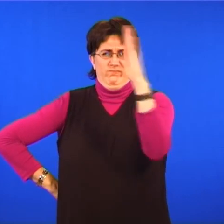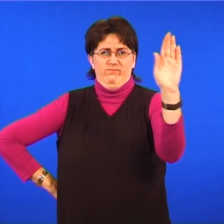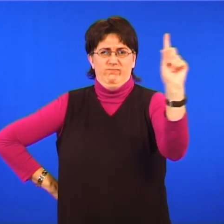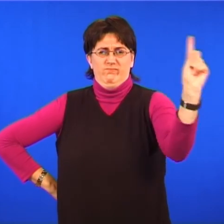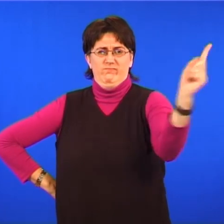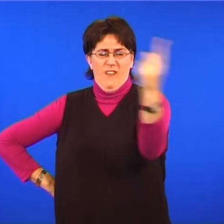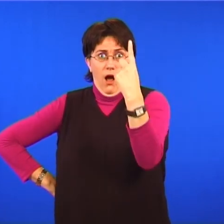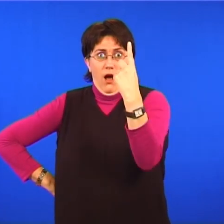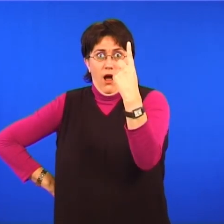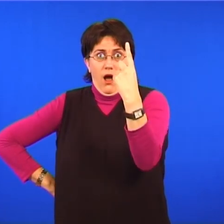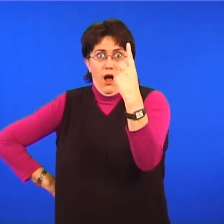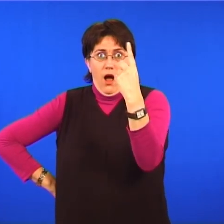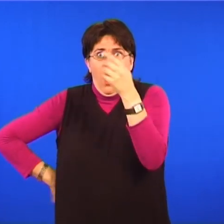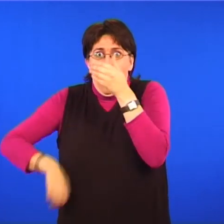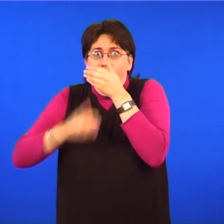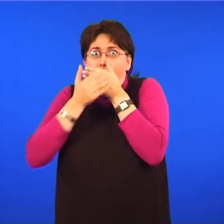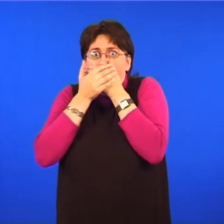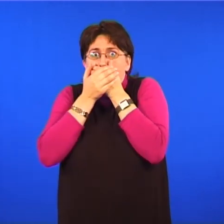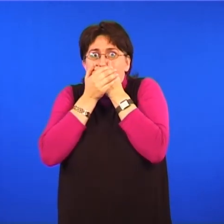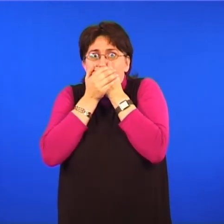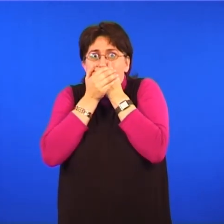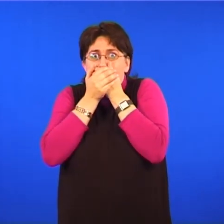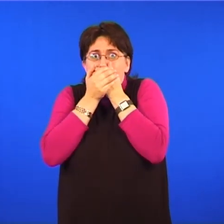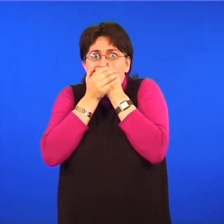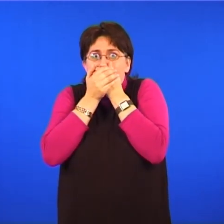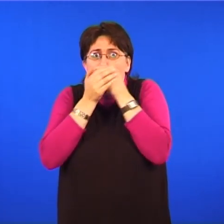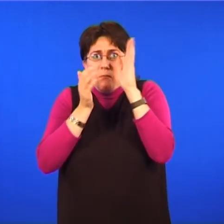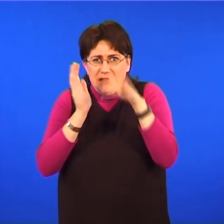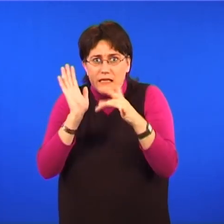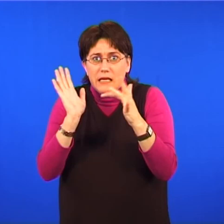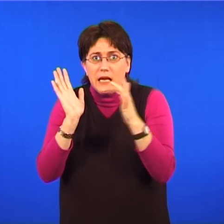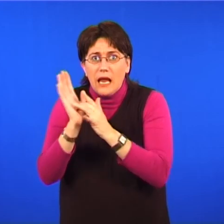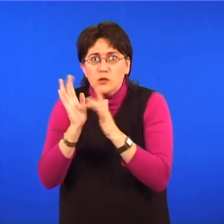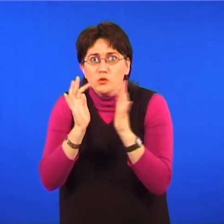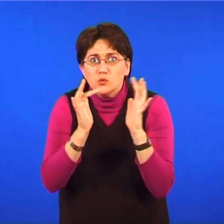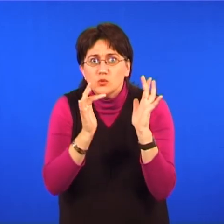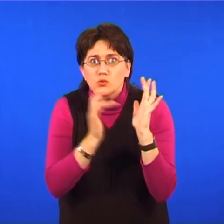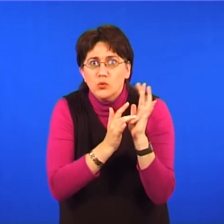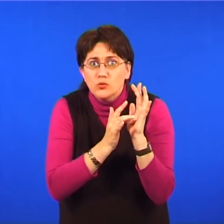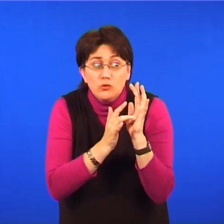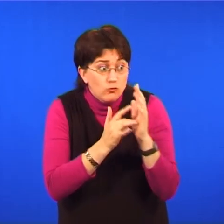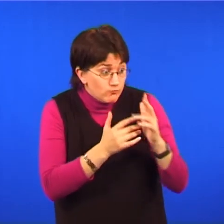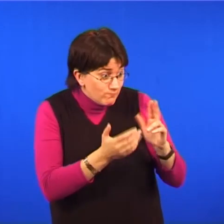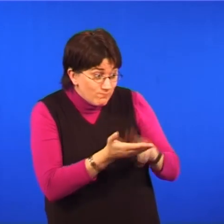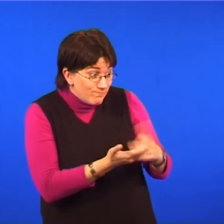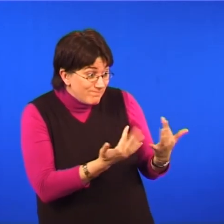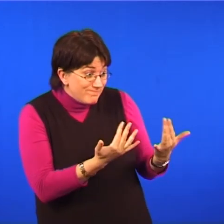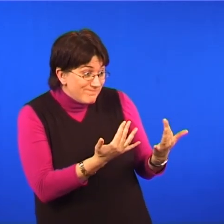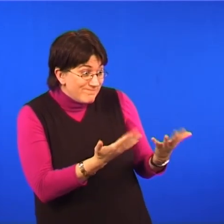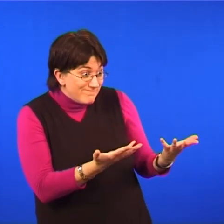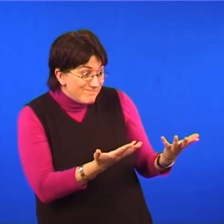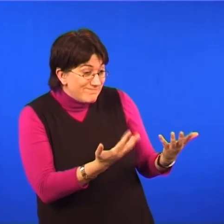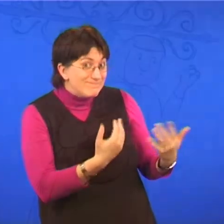Þá kom út kristur sjálfur og spurði hvað hún væri að fara.